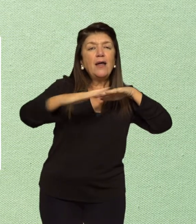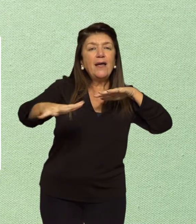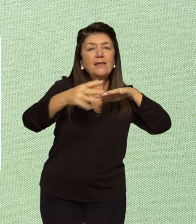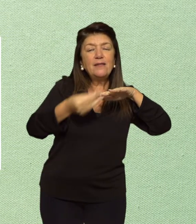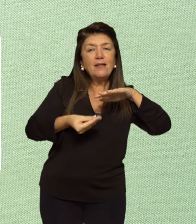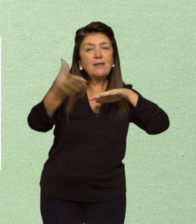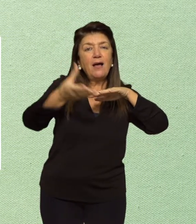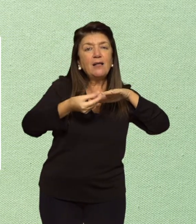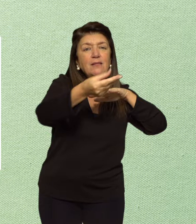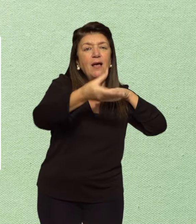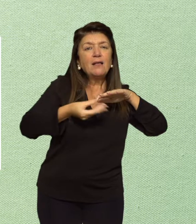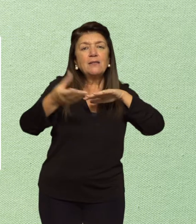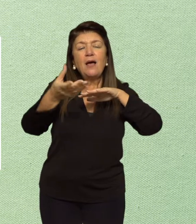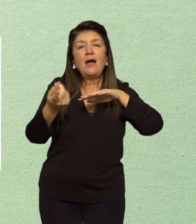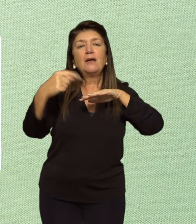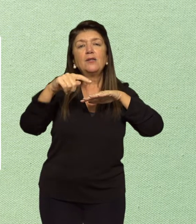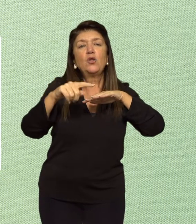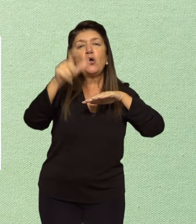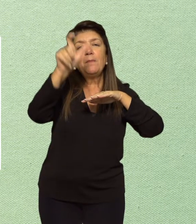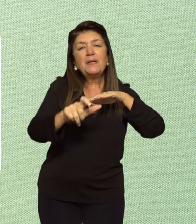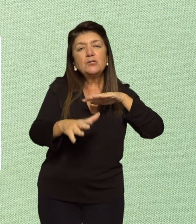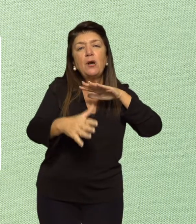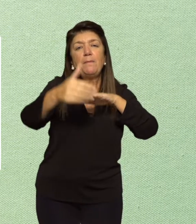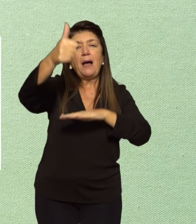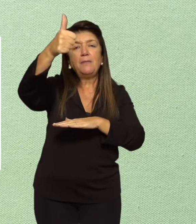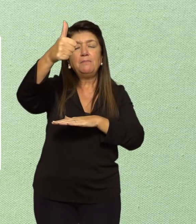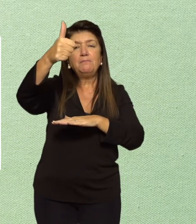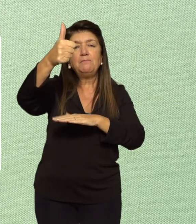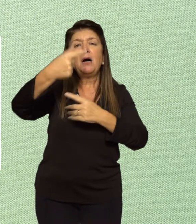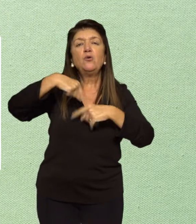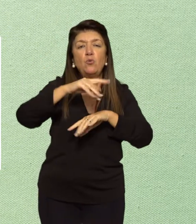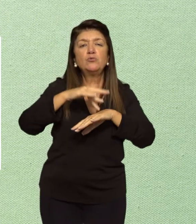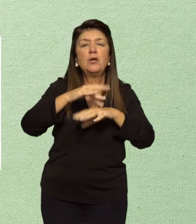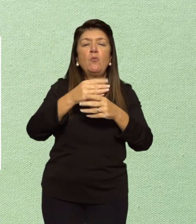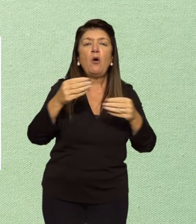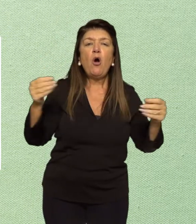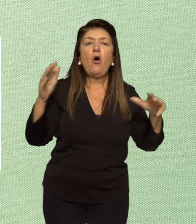servizi territoriali, altri professionisti che cercano di tenere insieme questo coccio